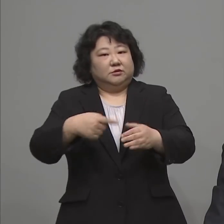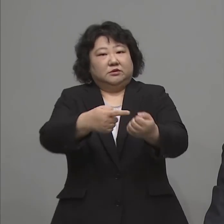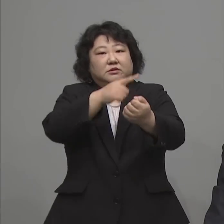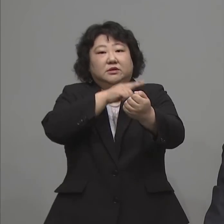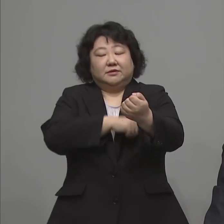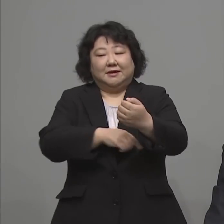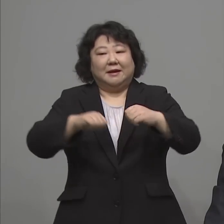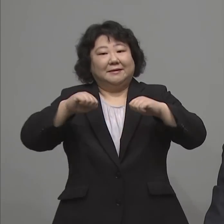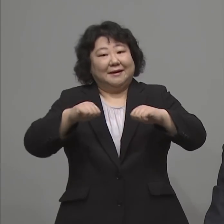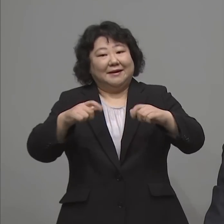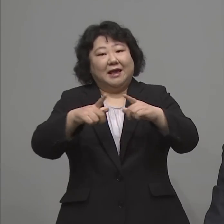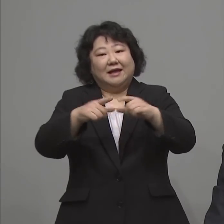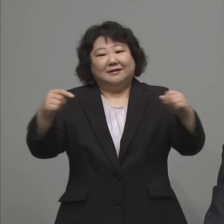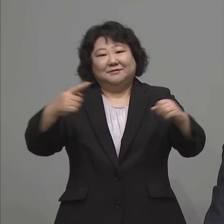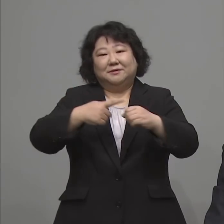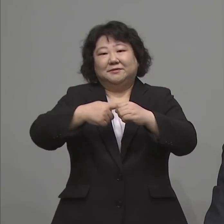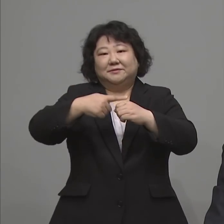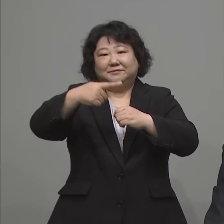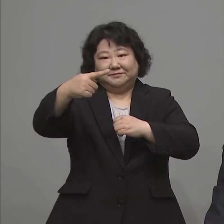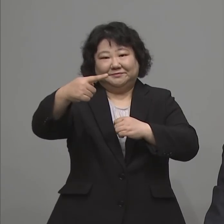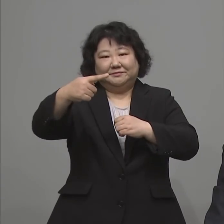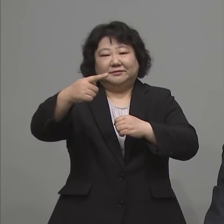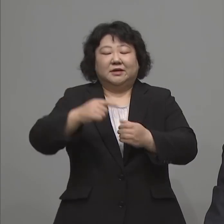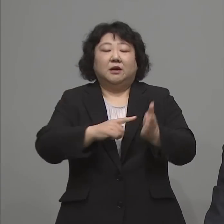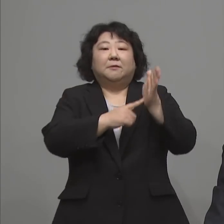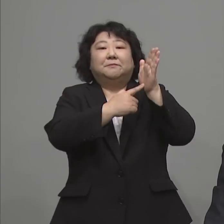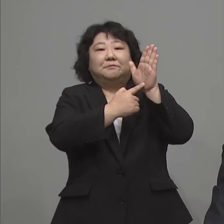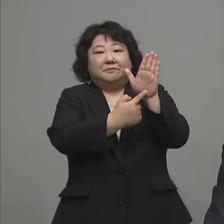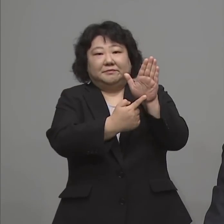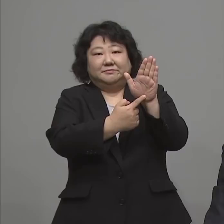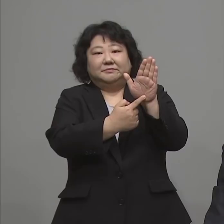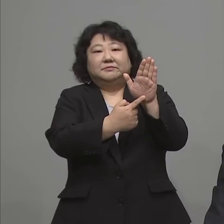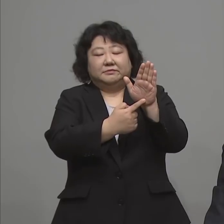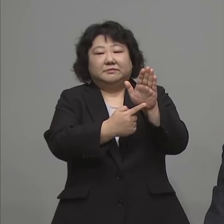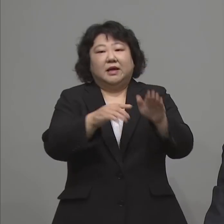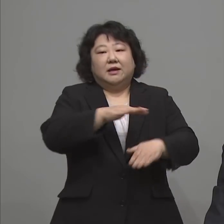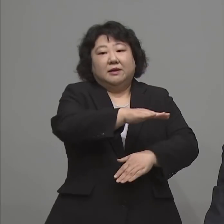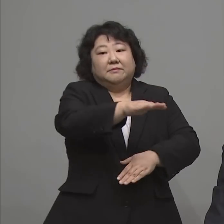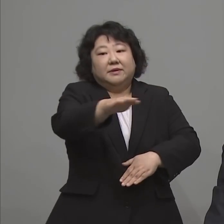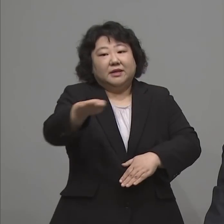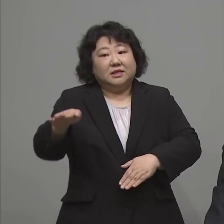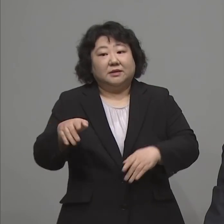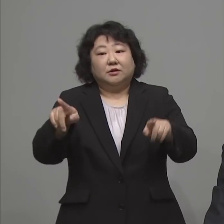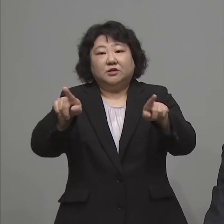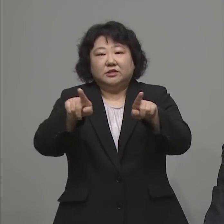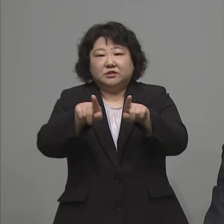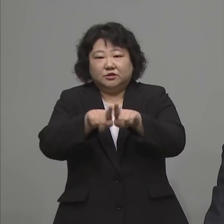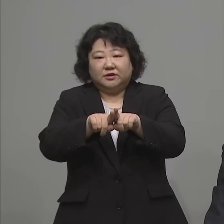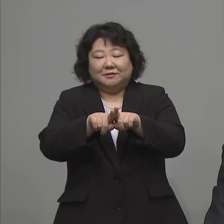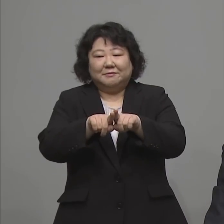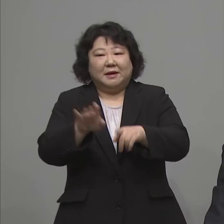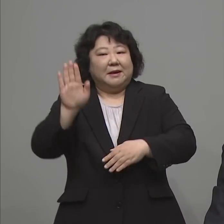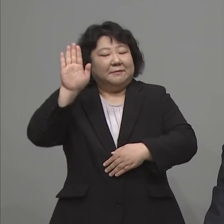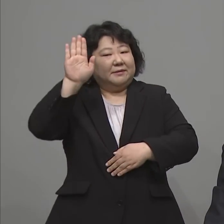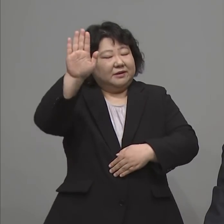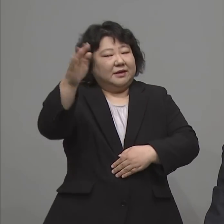「元気度日本一に」を合言葉に 県民の皆様と一緒に 未来に向って力強く